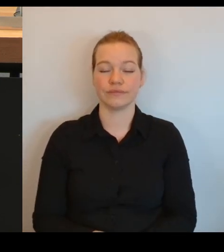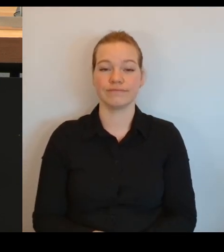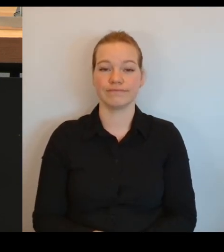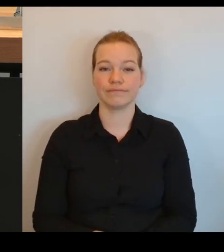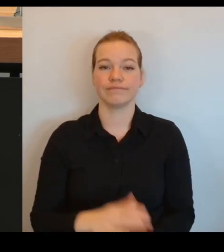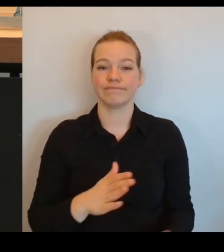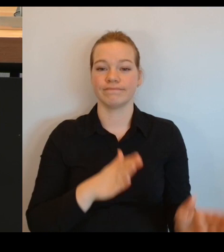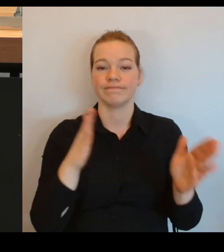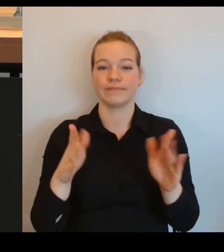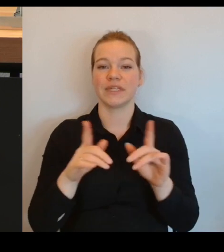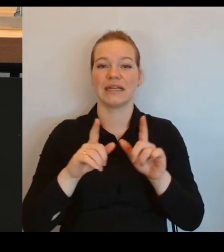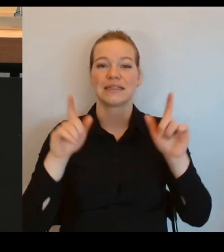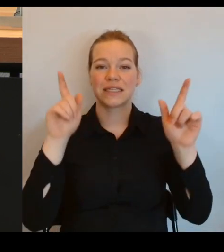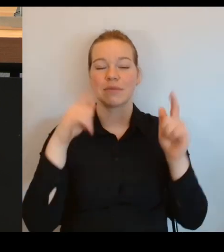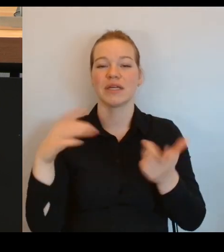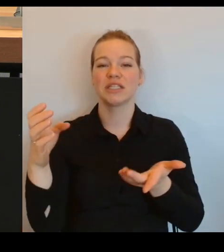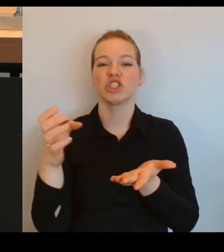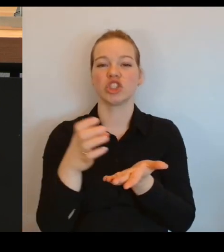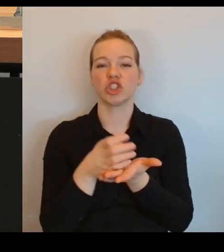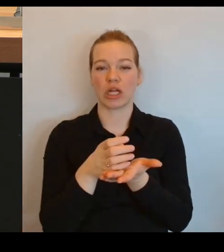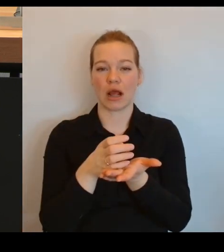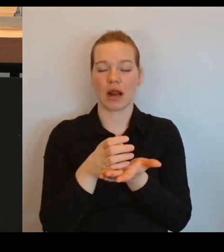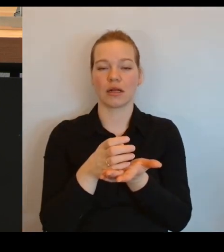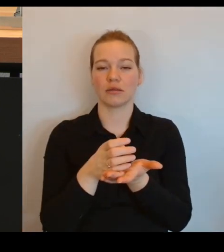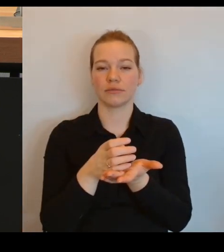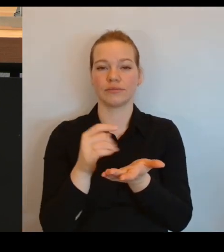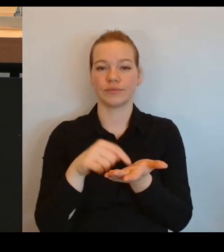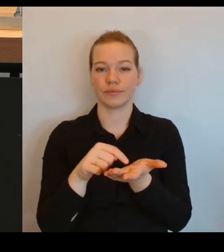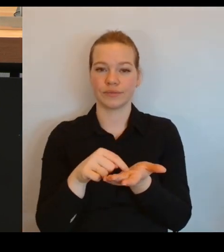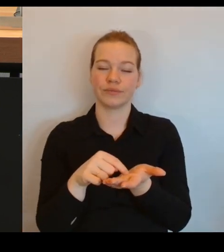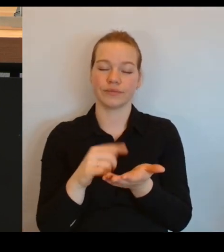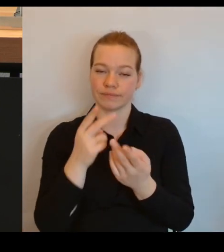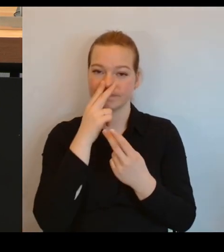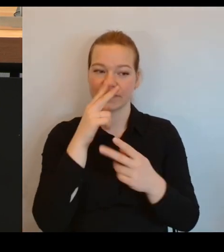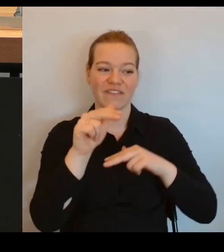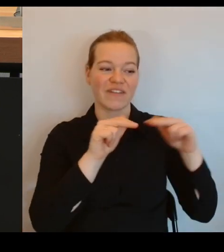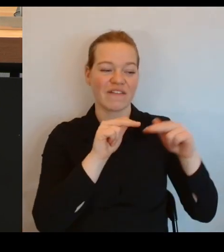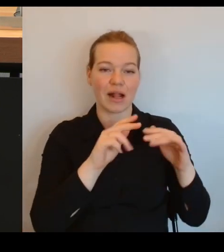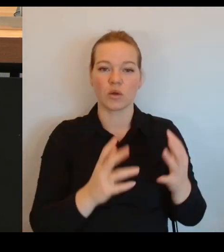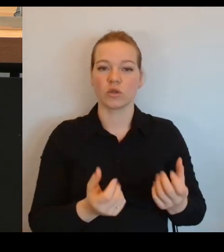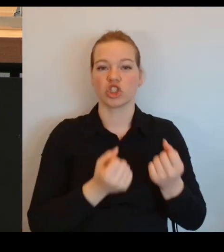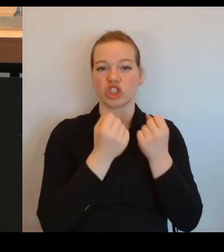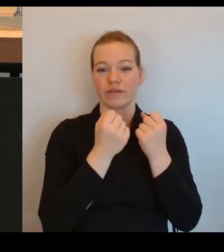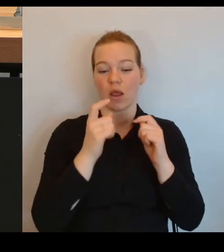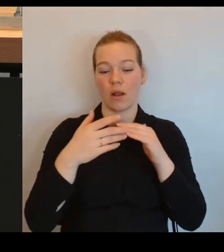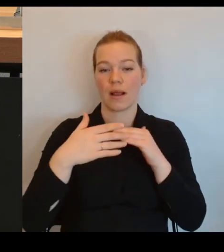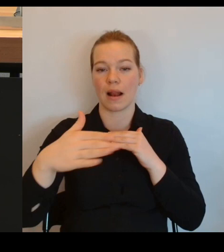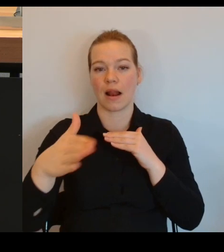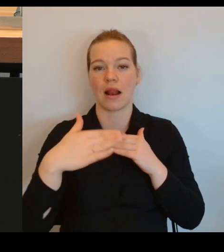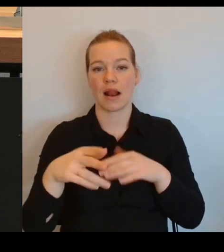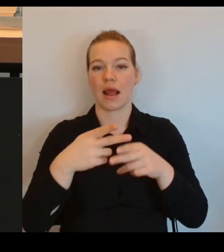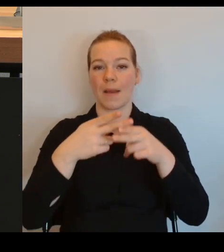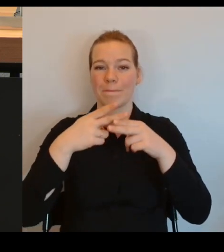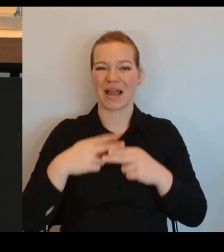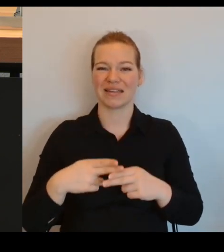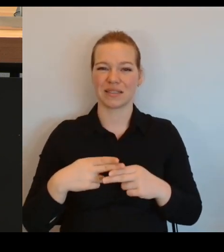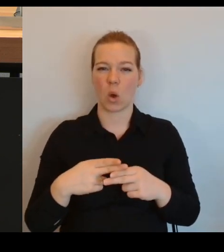und die bevorstehende Pensionierungswelle der Babyboomer Kein Senat, kein Unternehmen, keine Partei, keine Fraktion